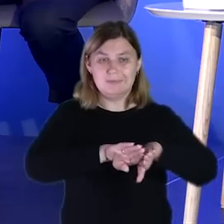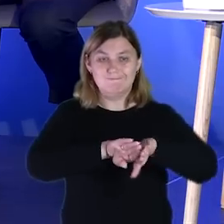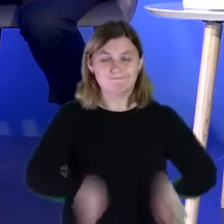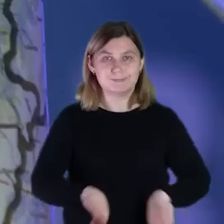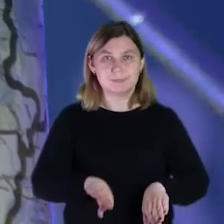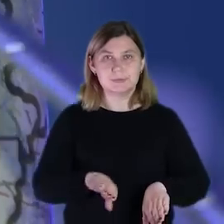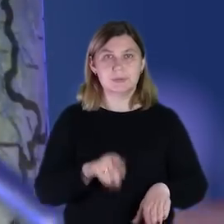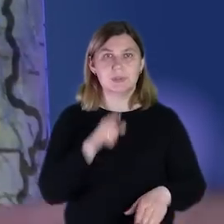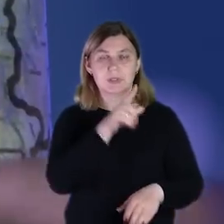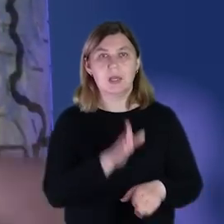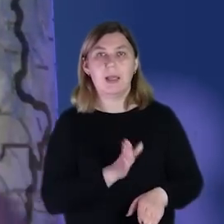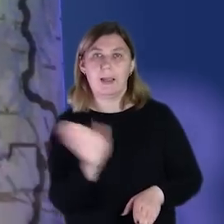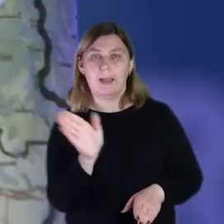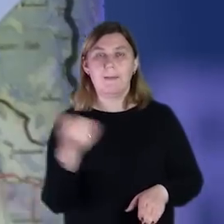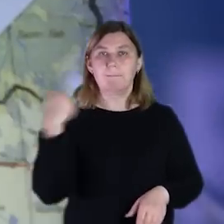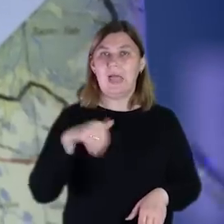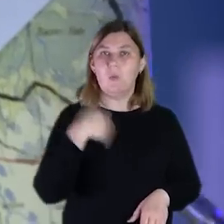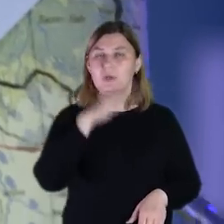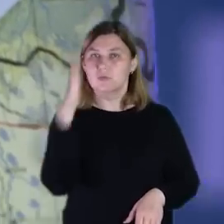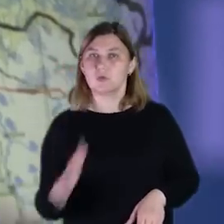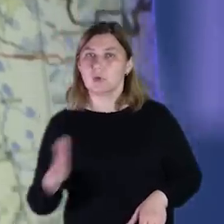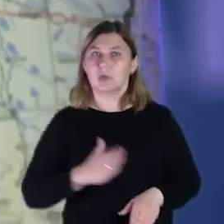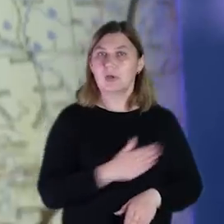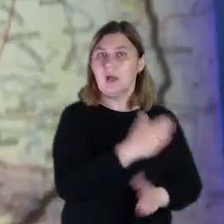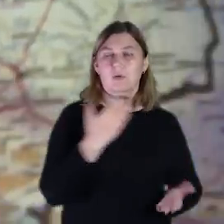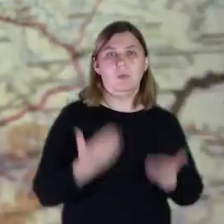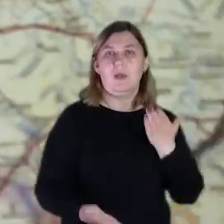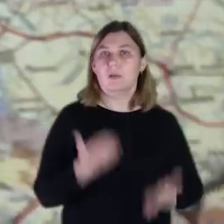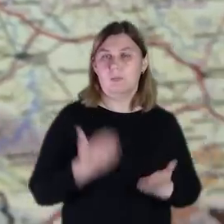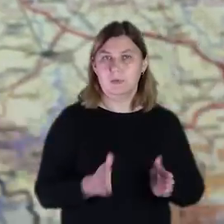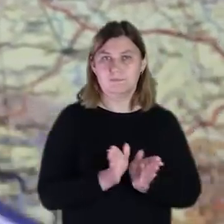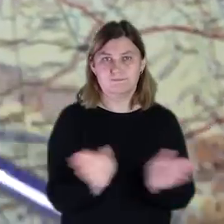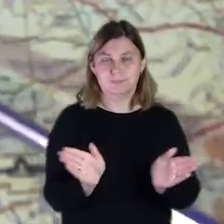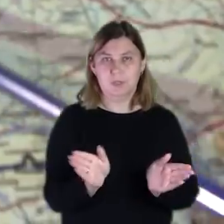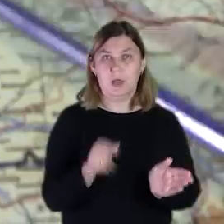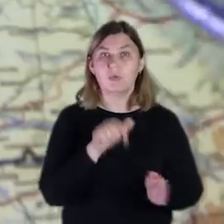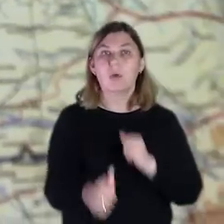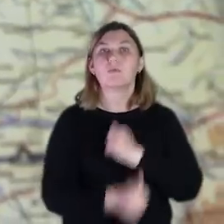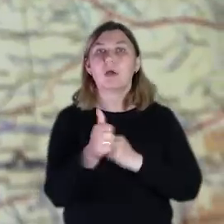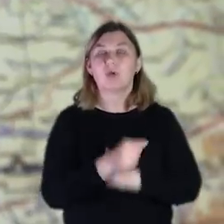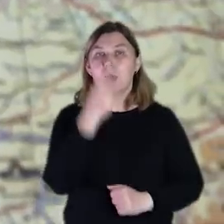Czyli na kierunek na Białystok i kierunek na Lublin. To spowodowałoby to, że siły sowieckie,